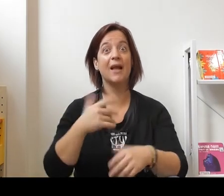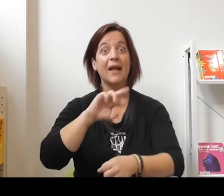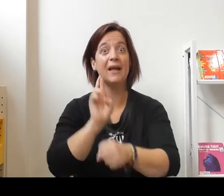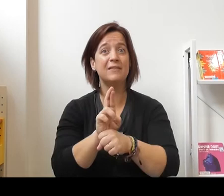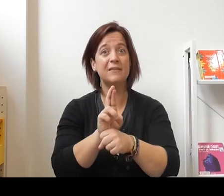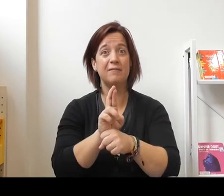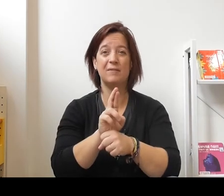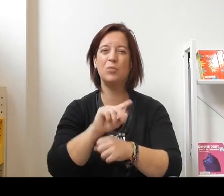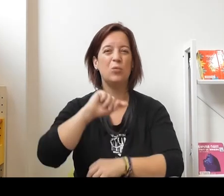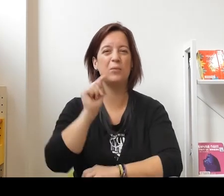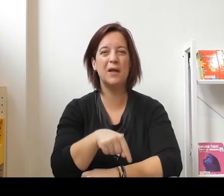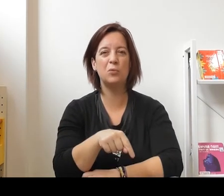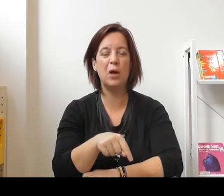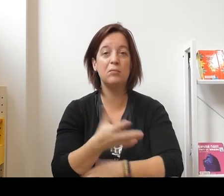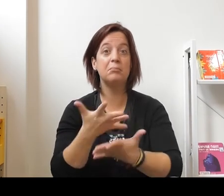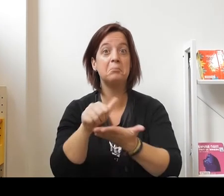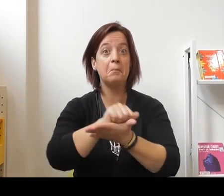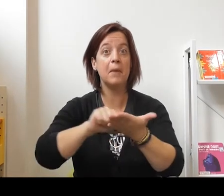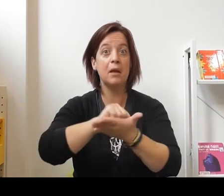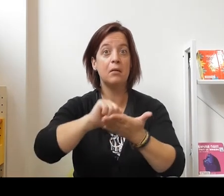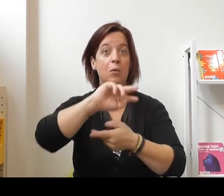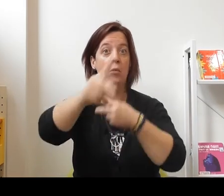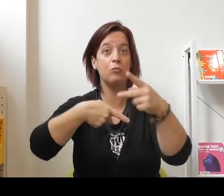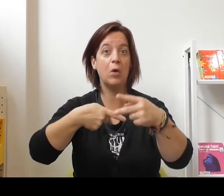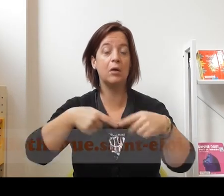Réservation obligatoire par mail